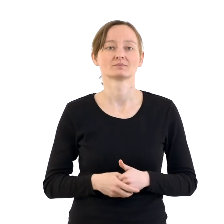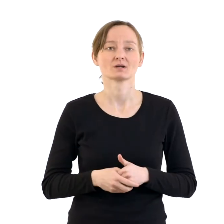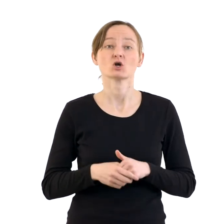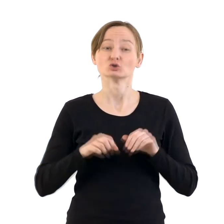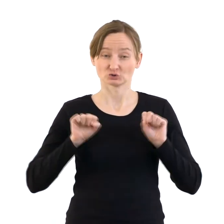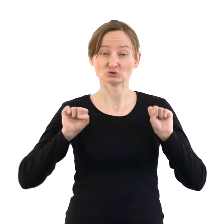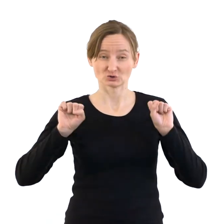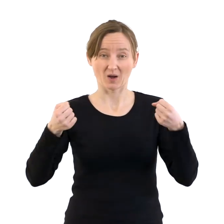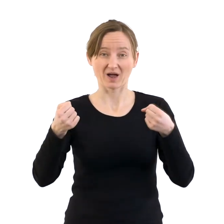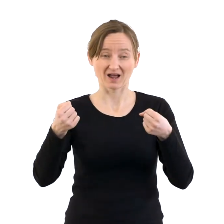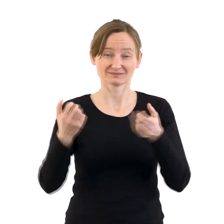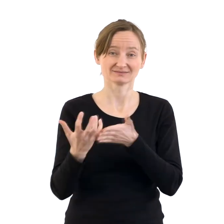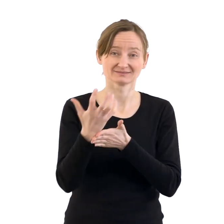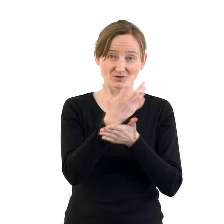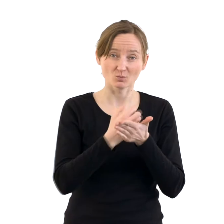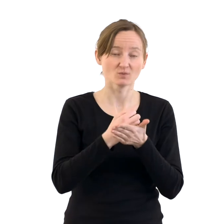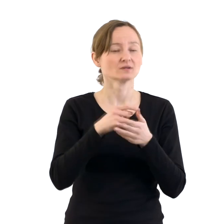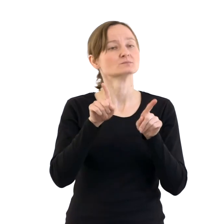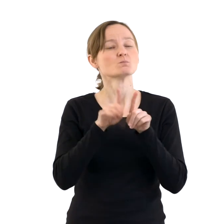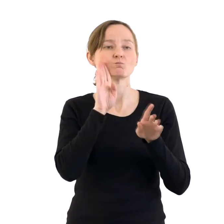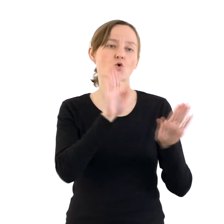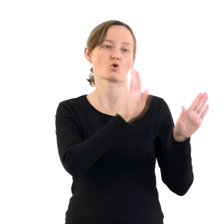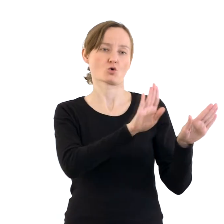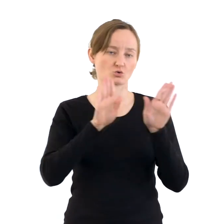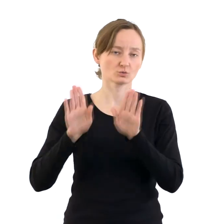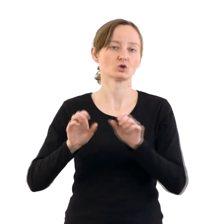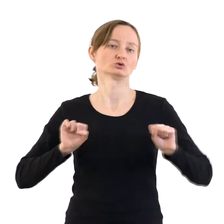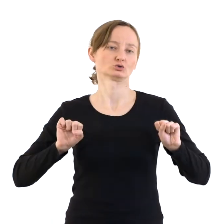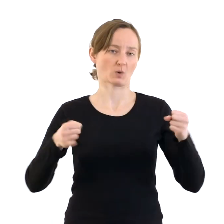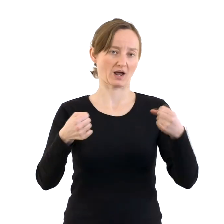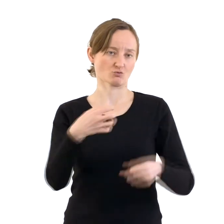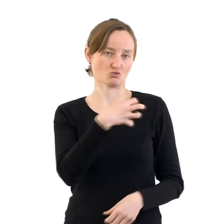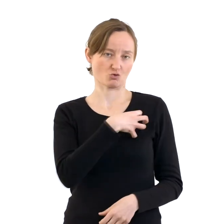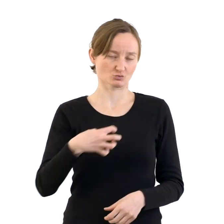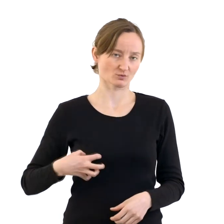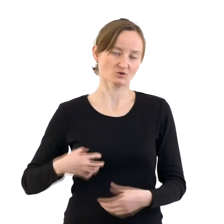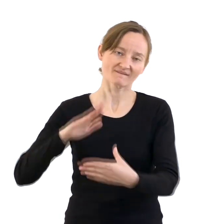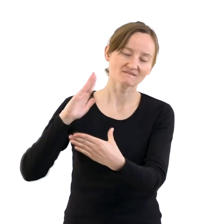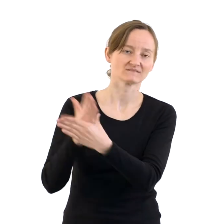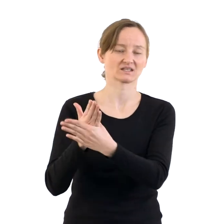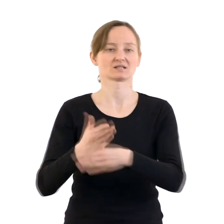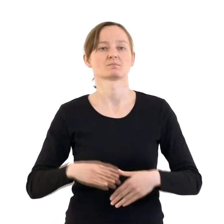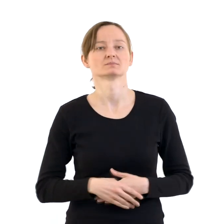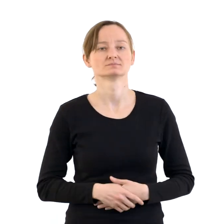Działalność gospodarcza jest głównym przykładem takiej działalności zarobkowej.